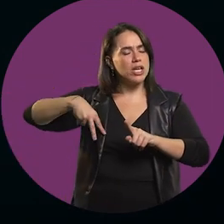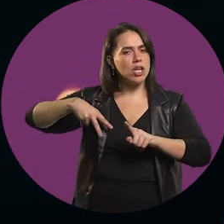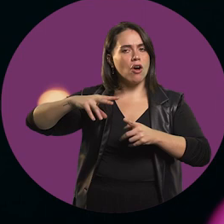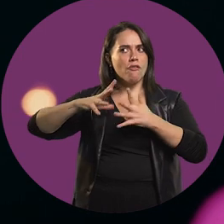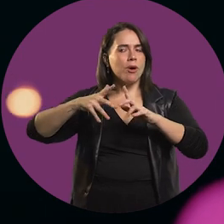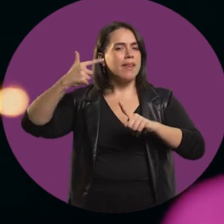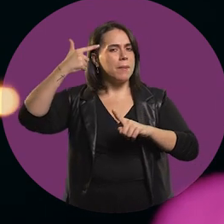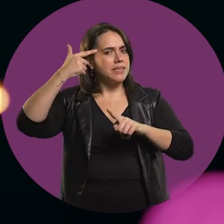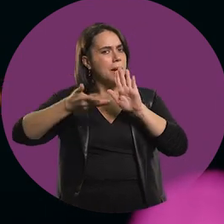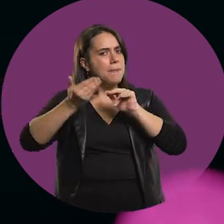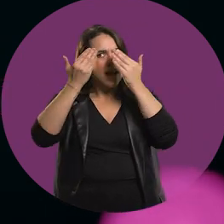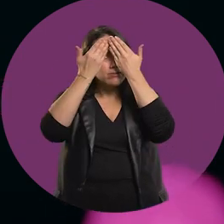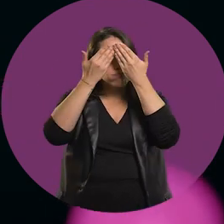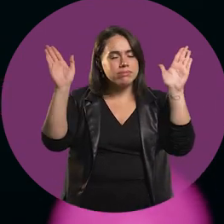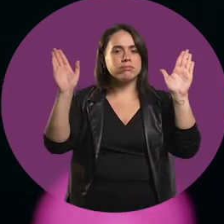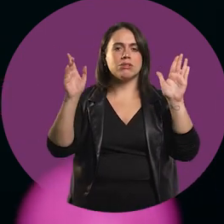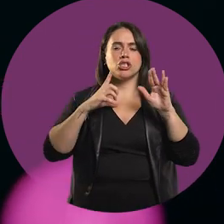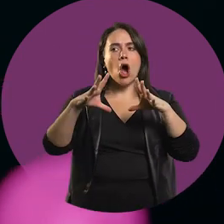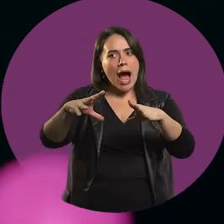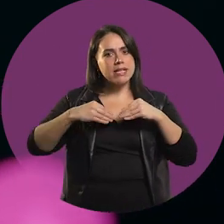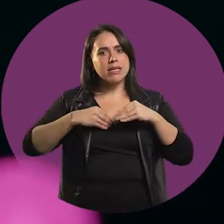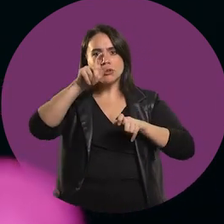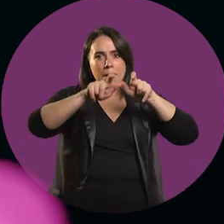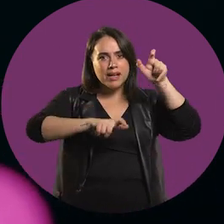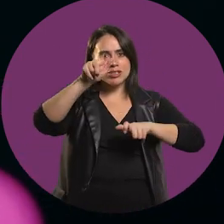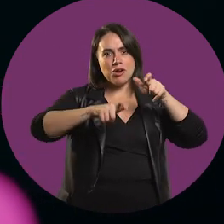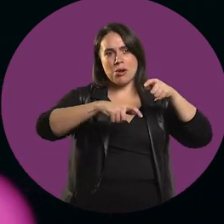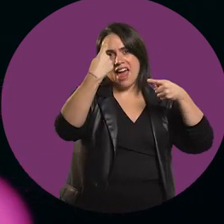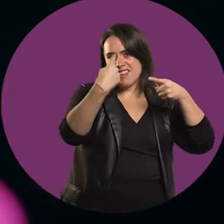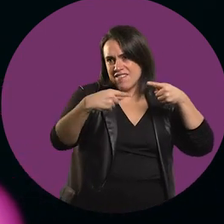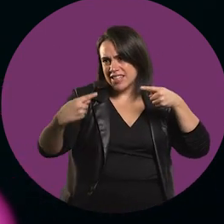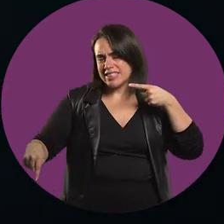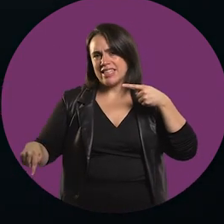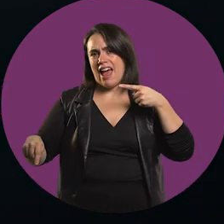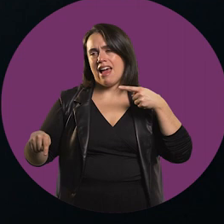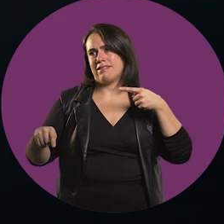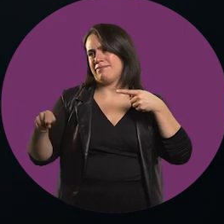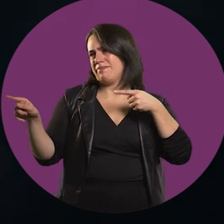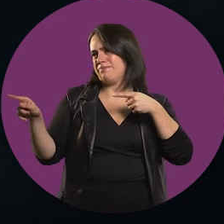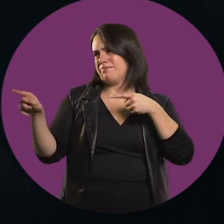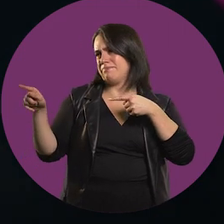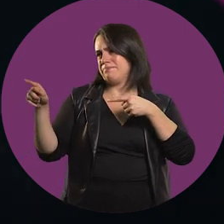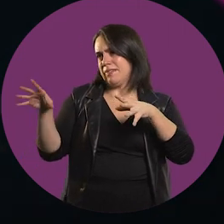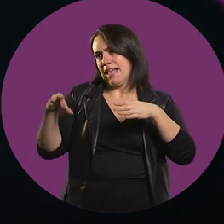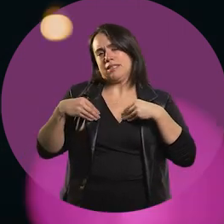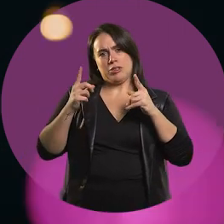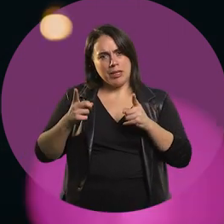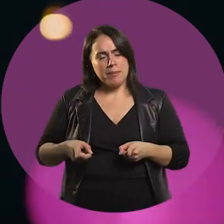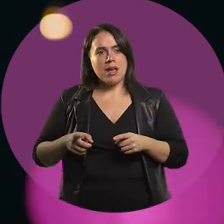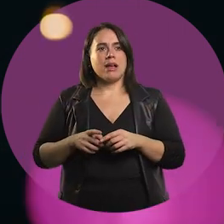Otra apertura en cuanto a la comunidad LGTB y otra apertura respecto a